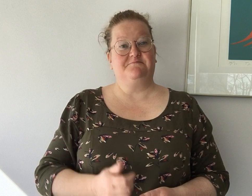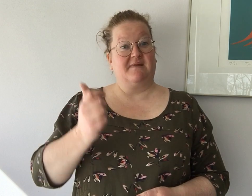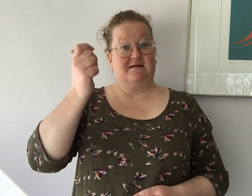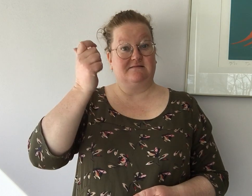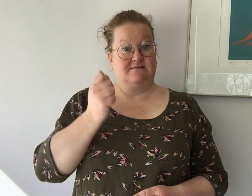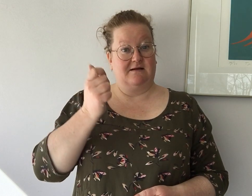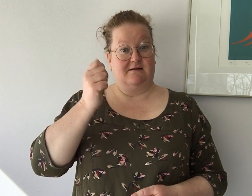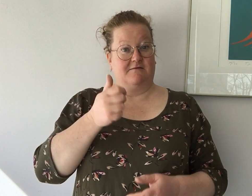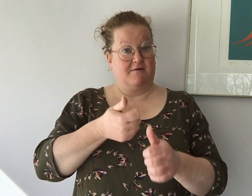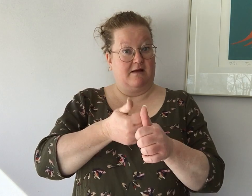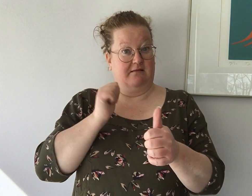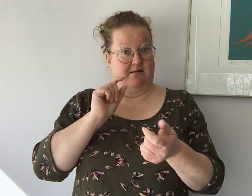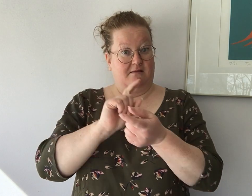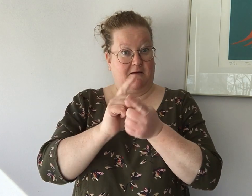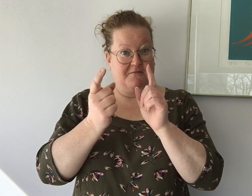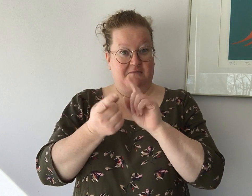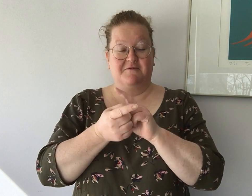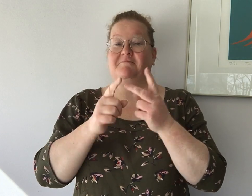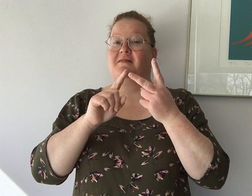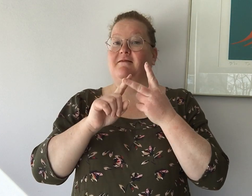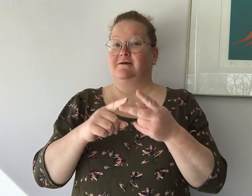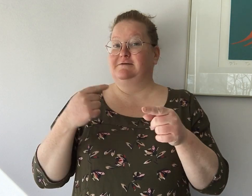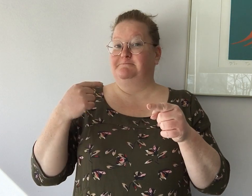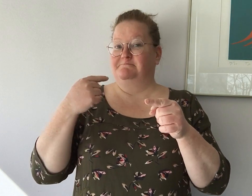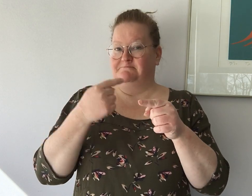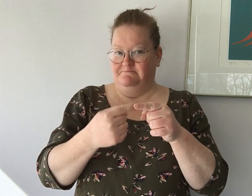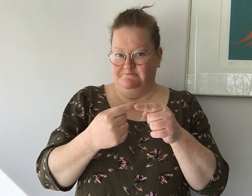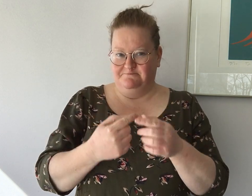Seniorien etätapaaminen lähestyy jälleen!